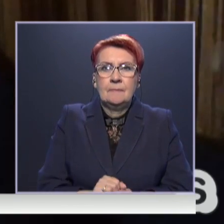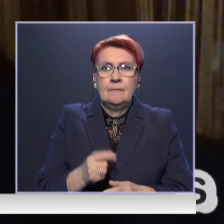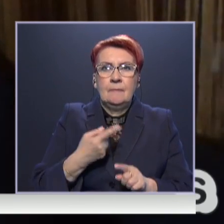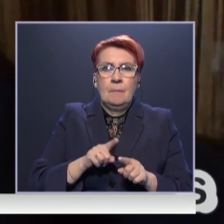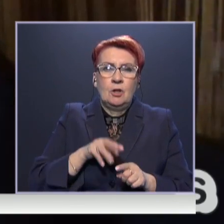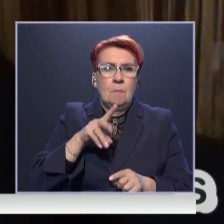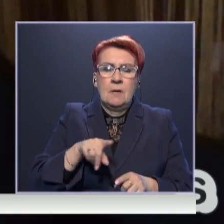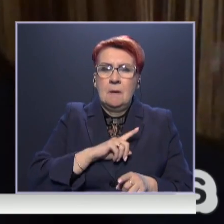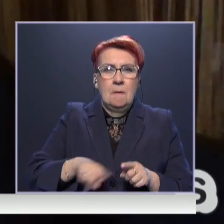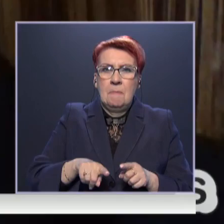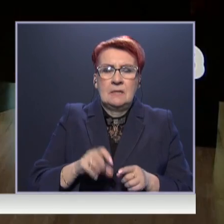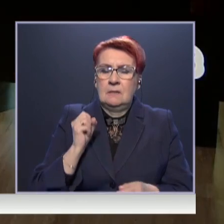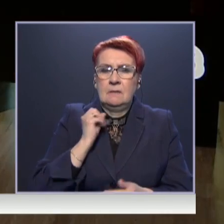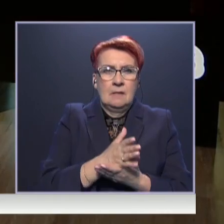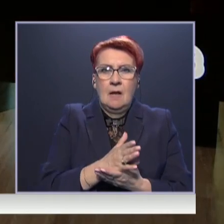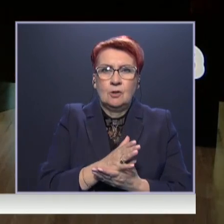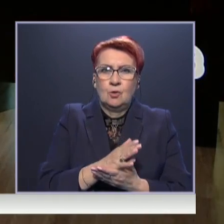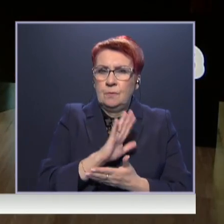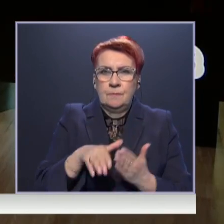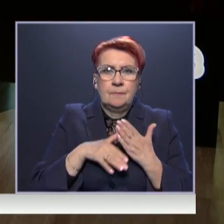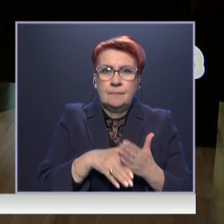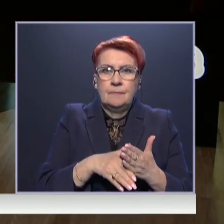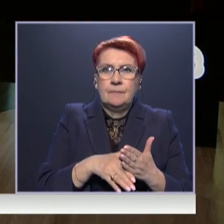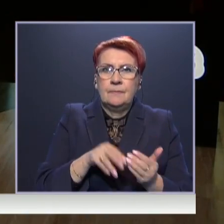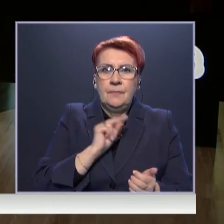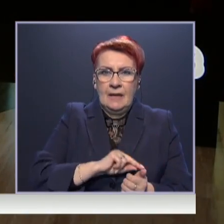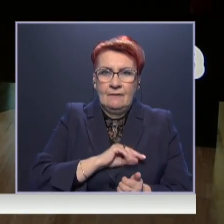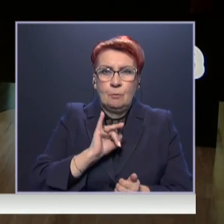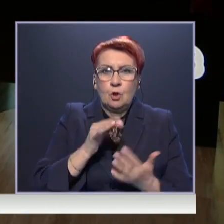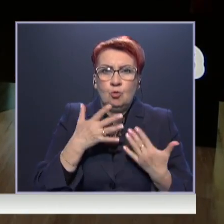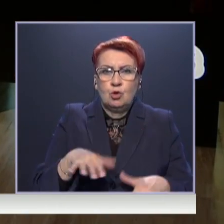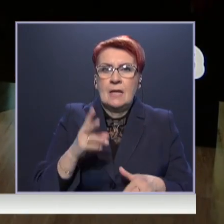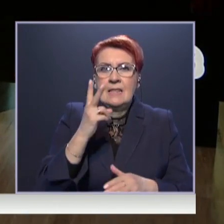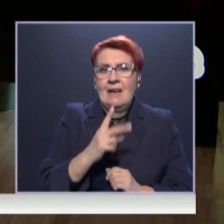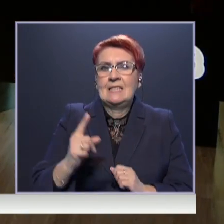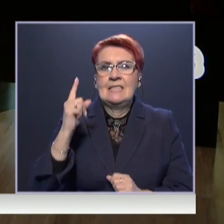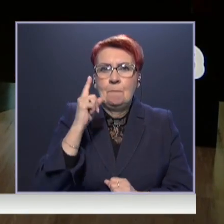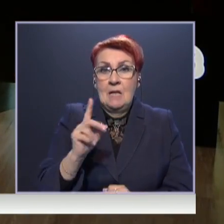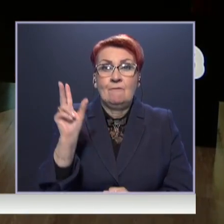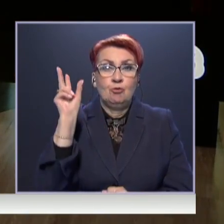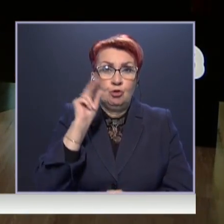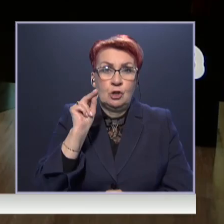быстро включились работу в и уже 21 числа у нас было